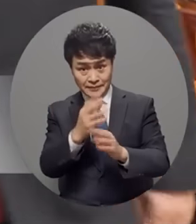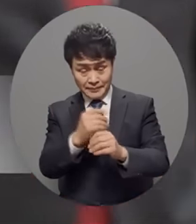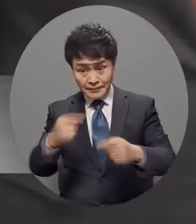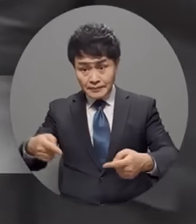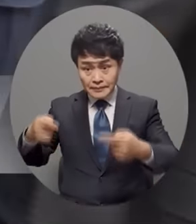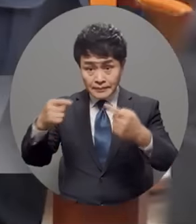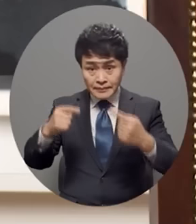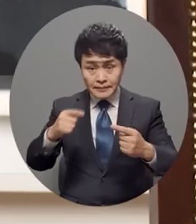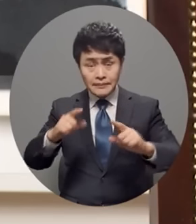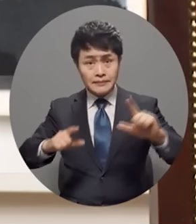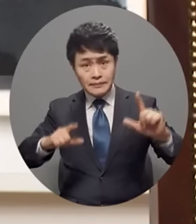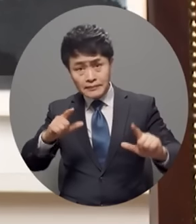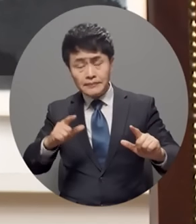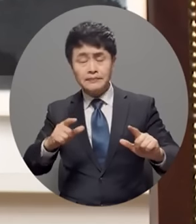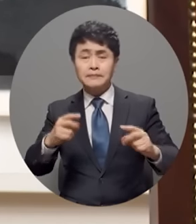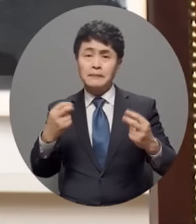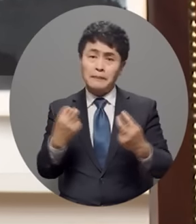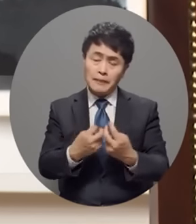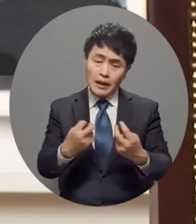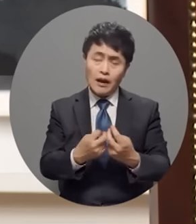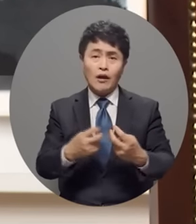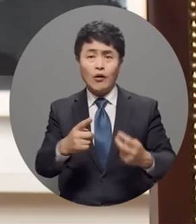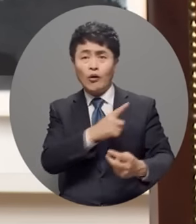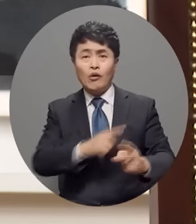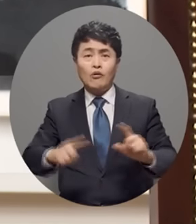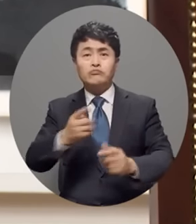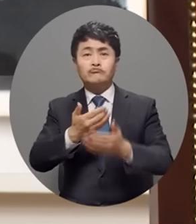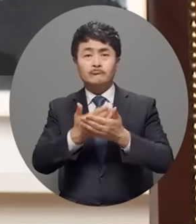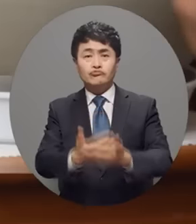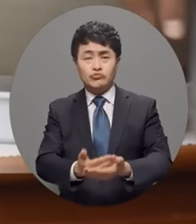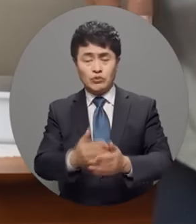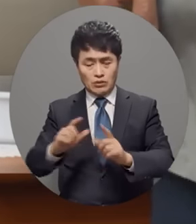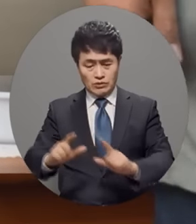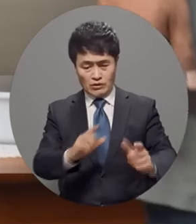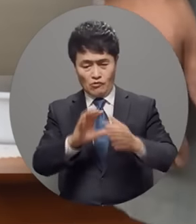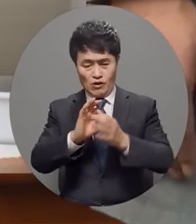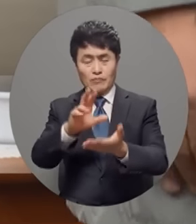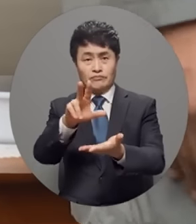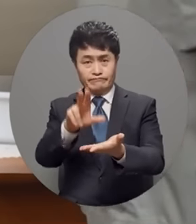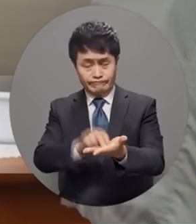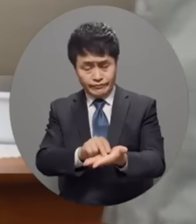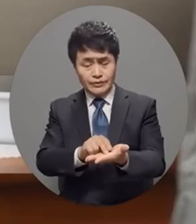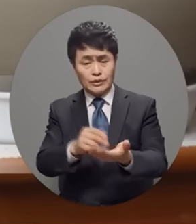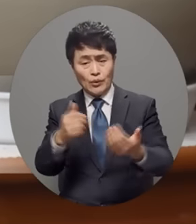(기자) 회담 일정과 참석자 등 형식은 물론 양측이 강조하고 있는 민생 문제 등